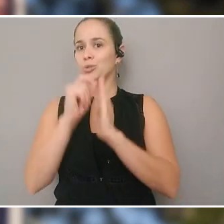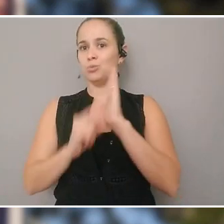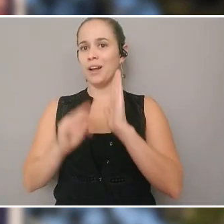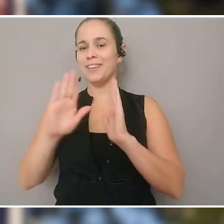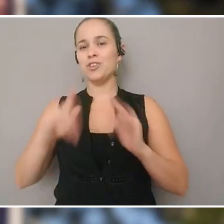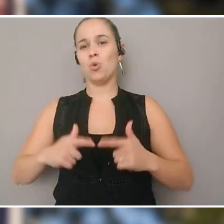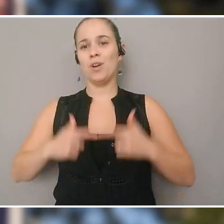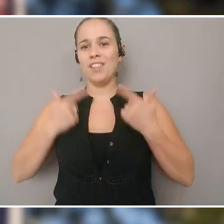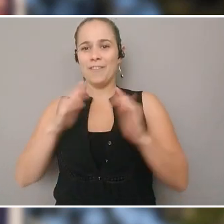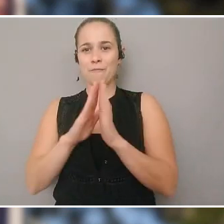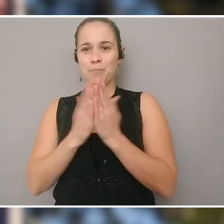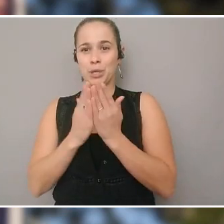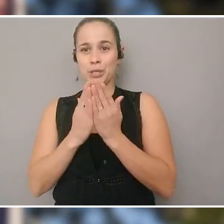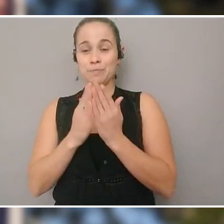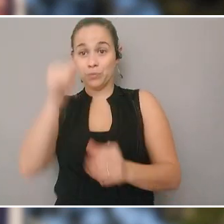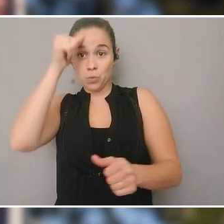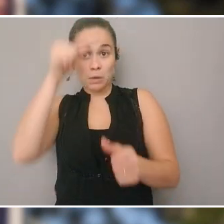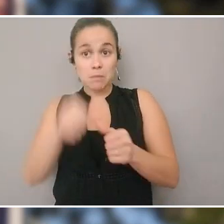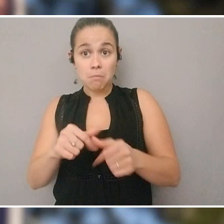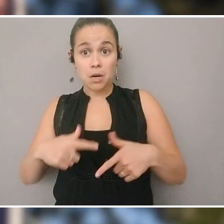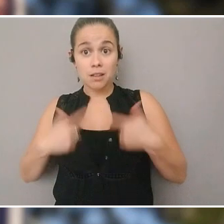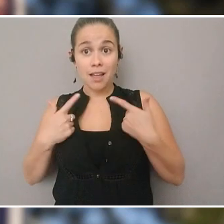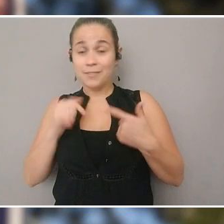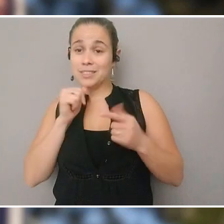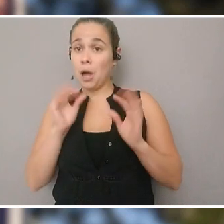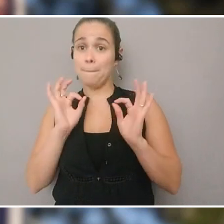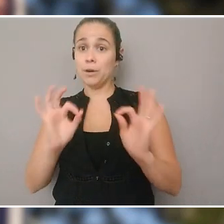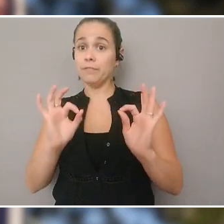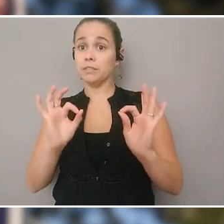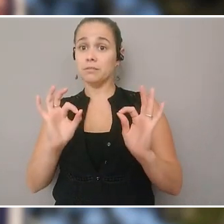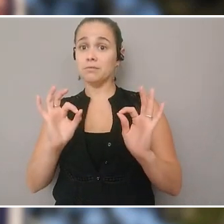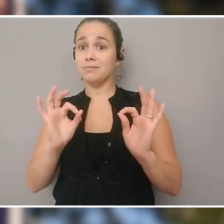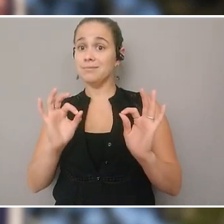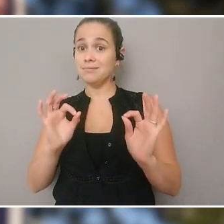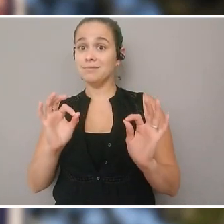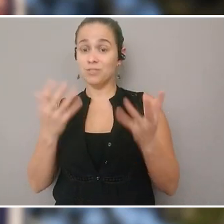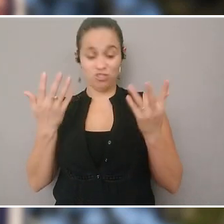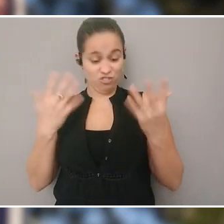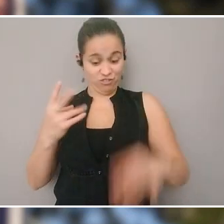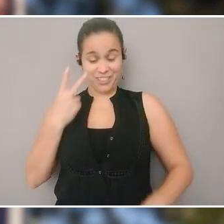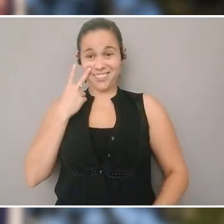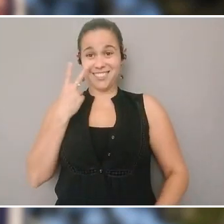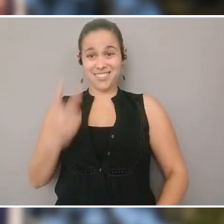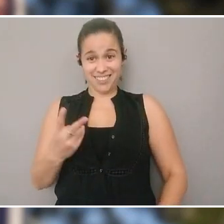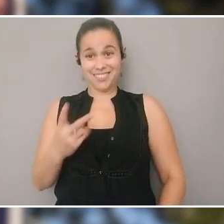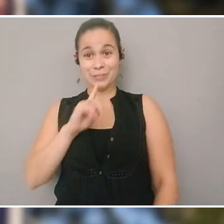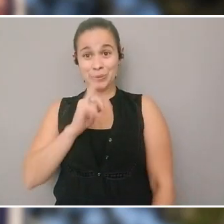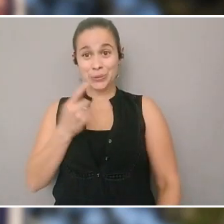Recuerda que la vida no es perfecta. Estamos